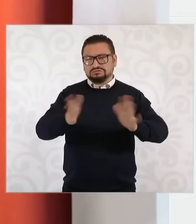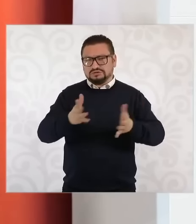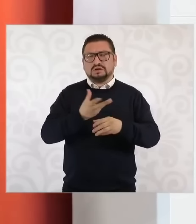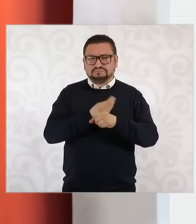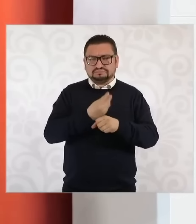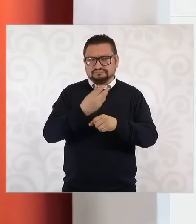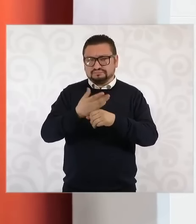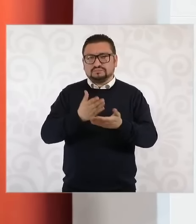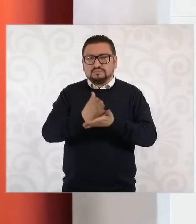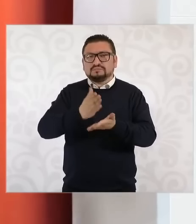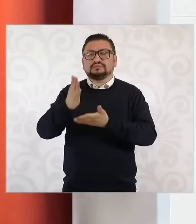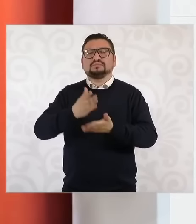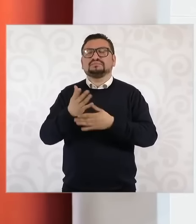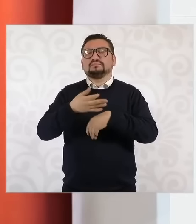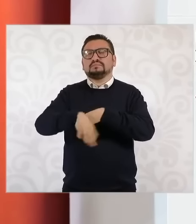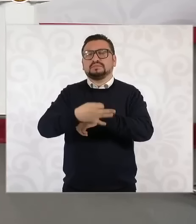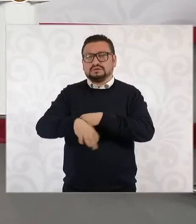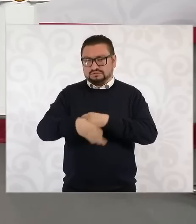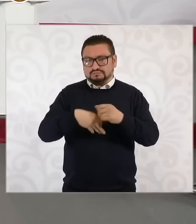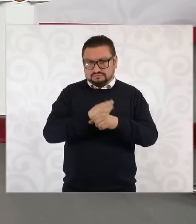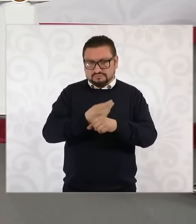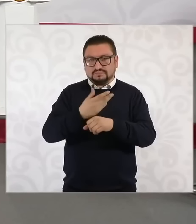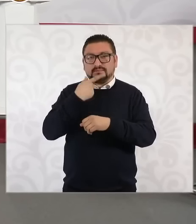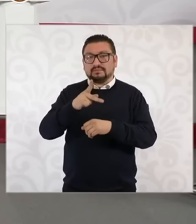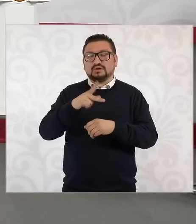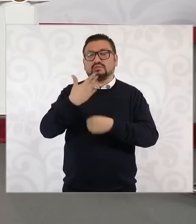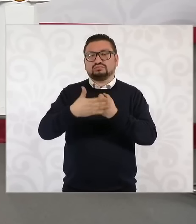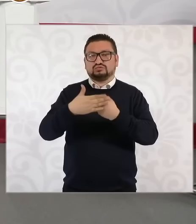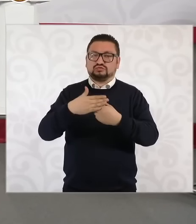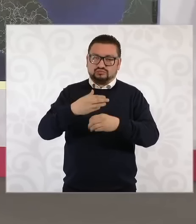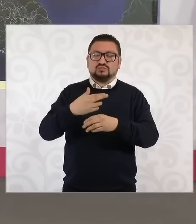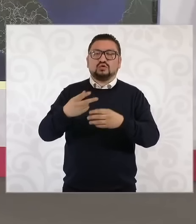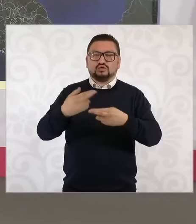cualquier paso provisional que tenga alguna afectación, la reconstrucción está iniciando